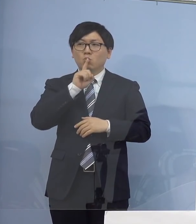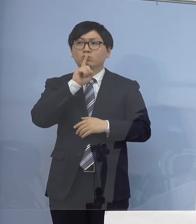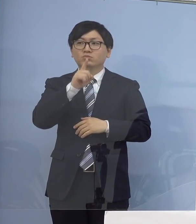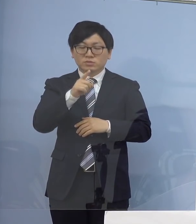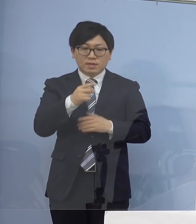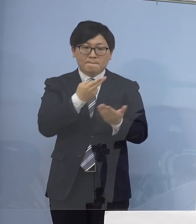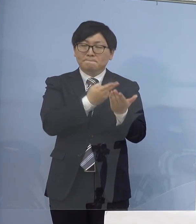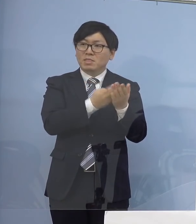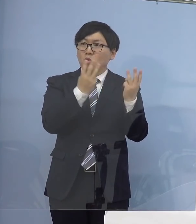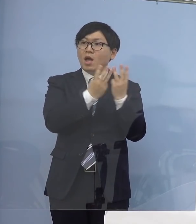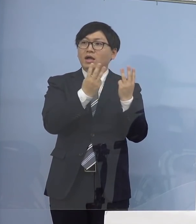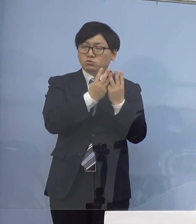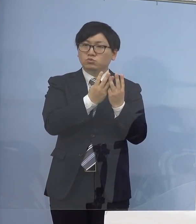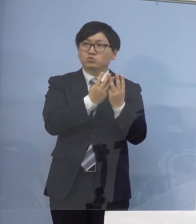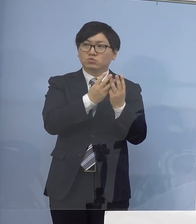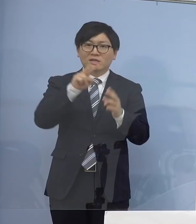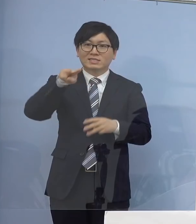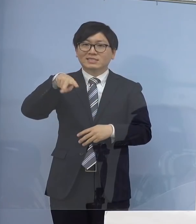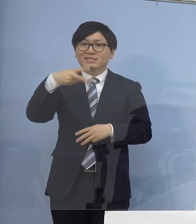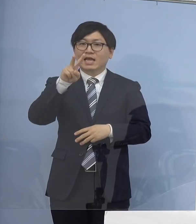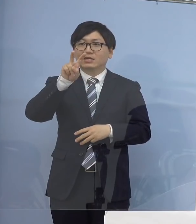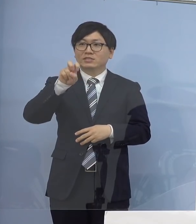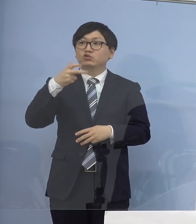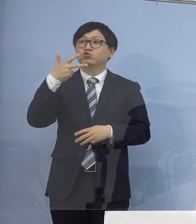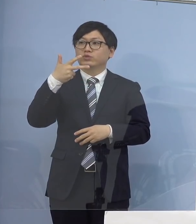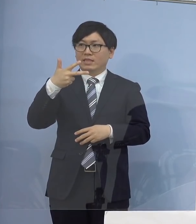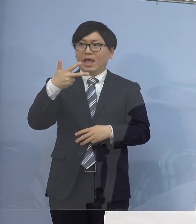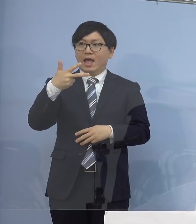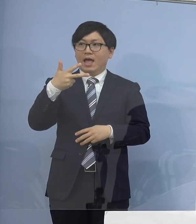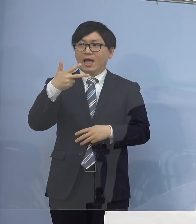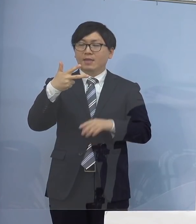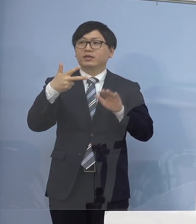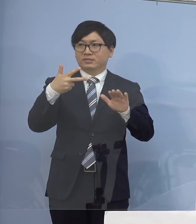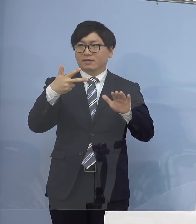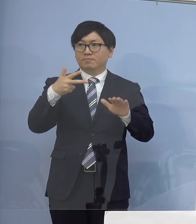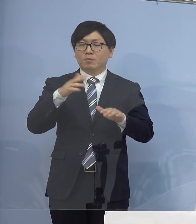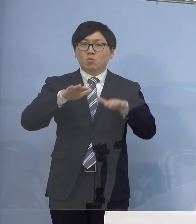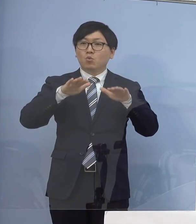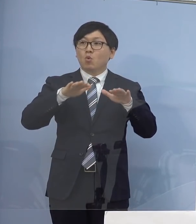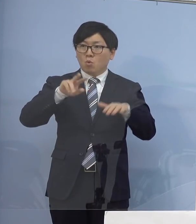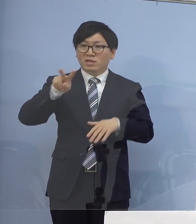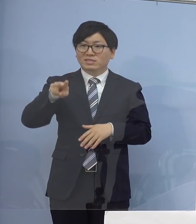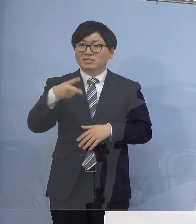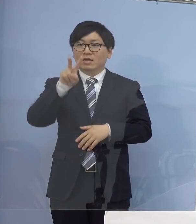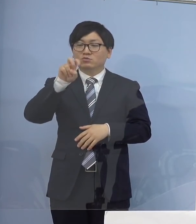昨日は227分のとなったのが 今日は229分のとなっています